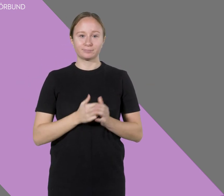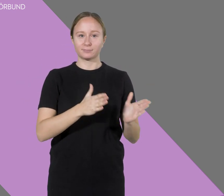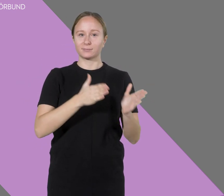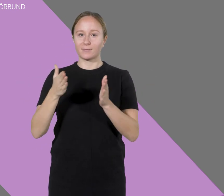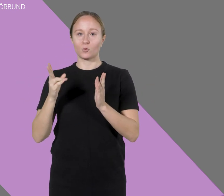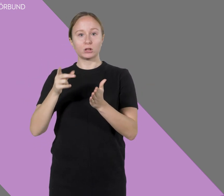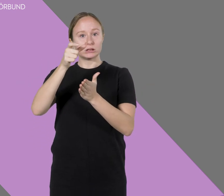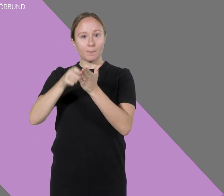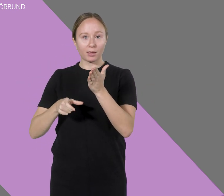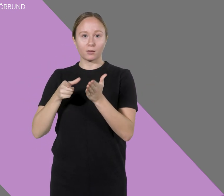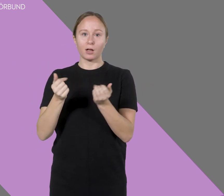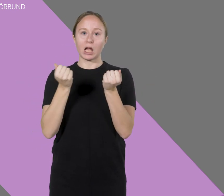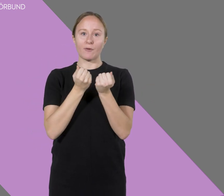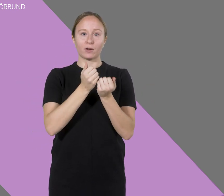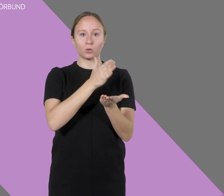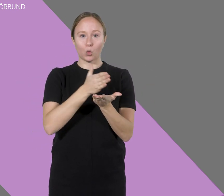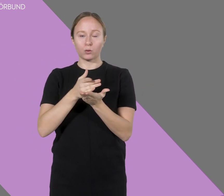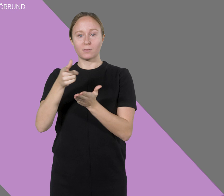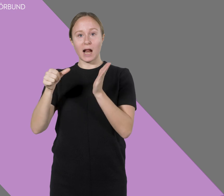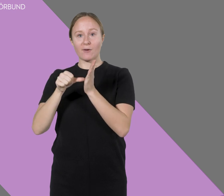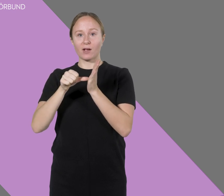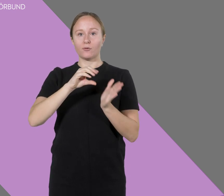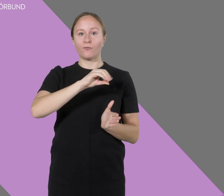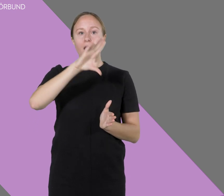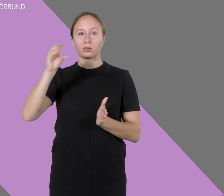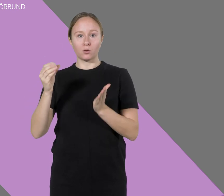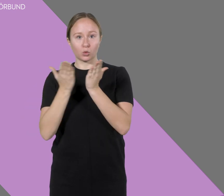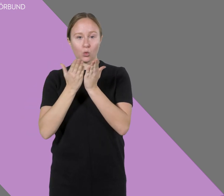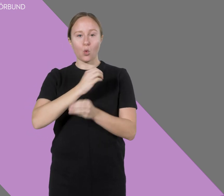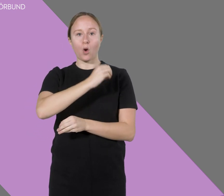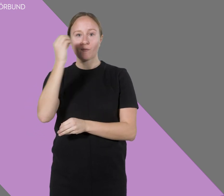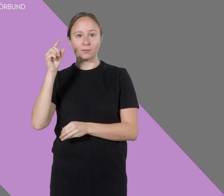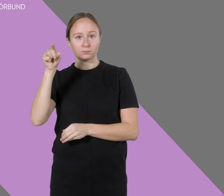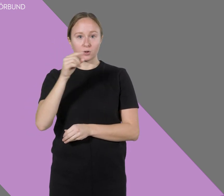I spalten Kaverijuttuja berättar eleverna i Valteri-skolan Onerva -